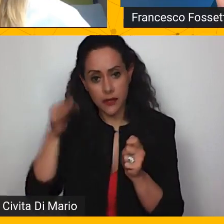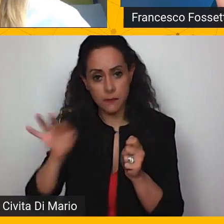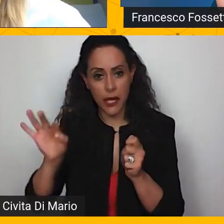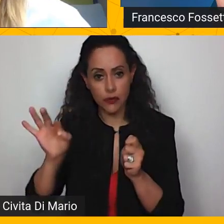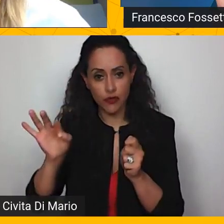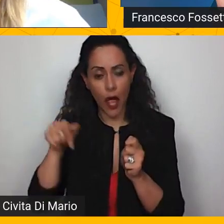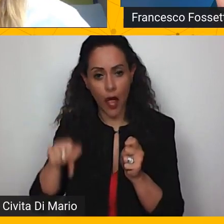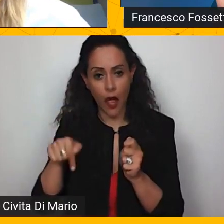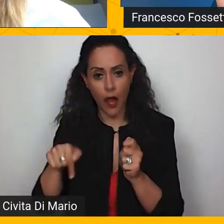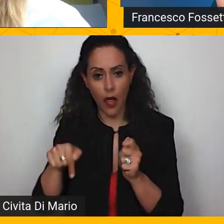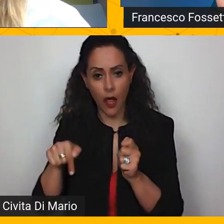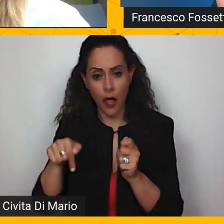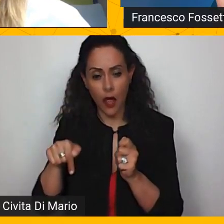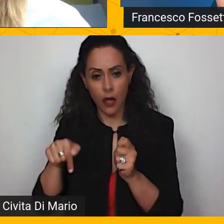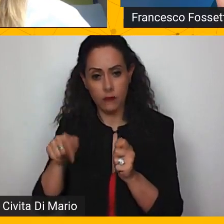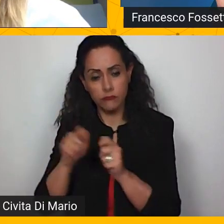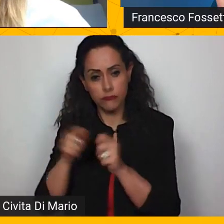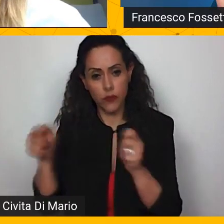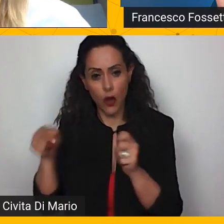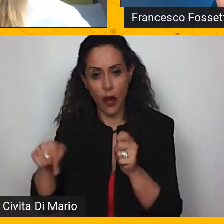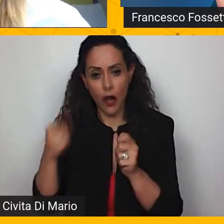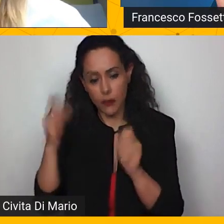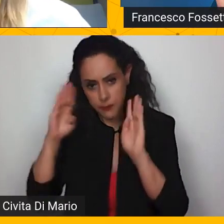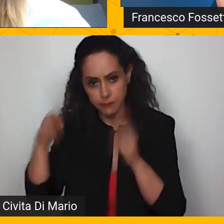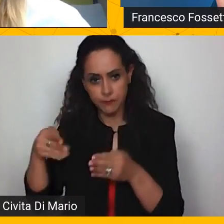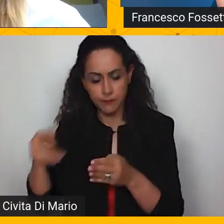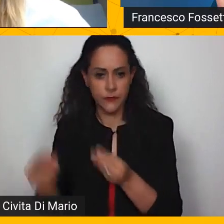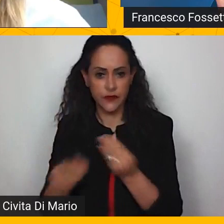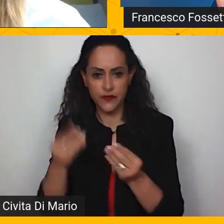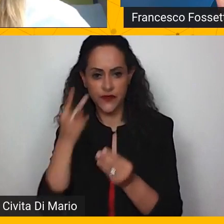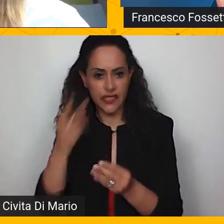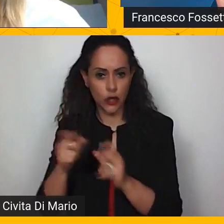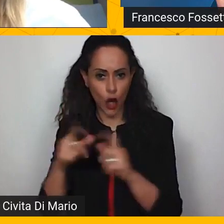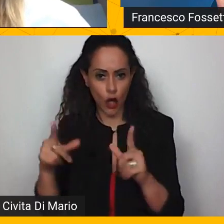specialistica proprio eh su su